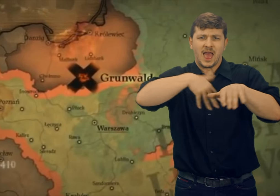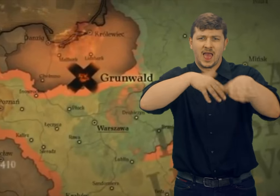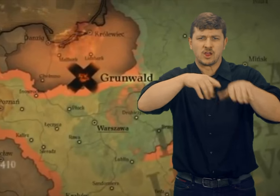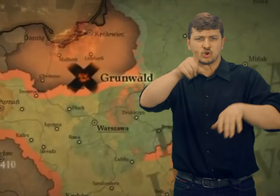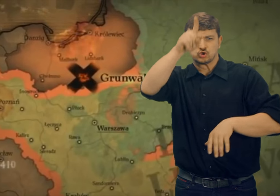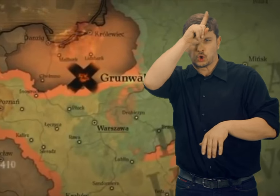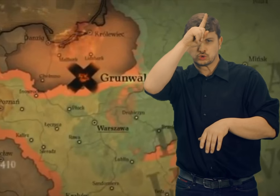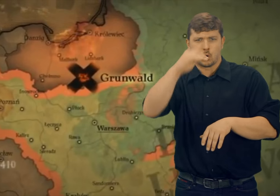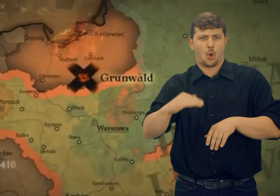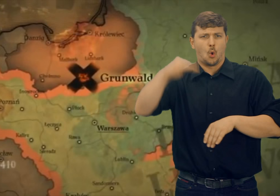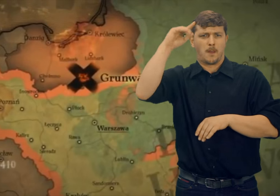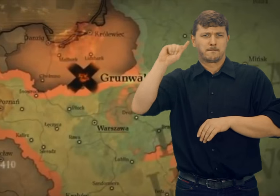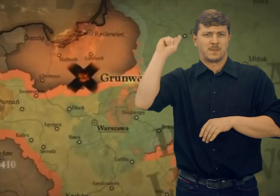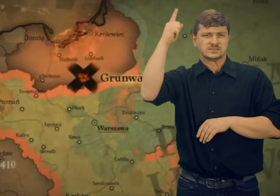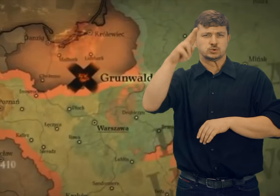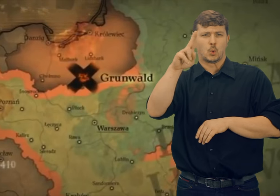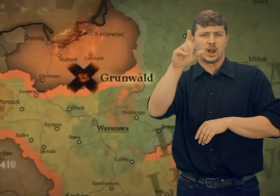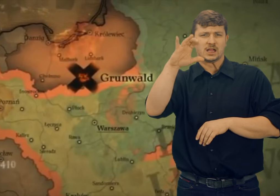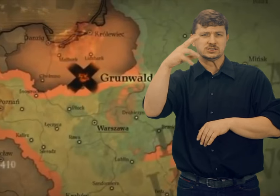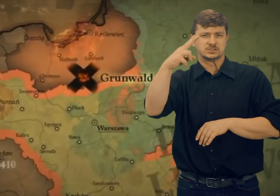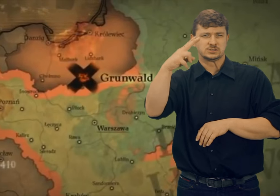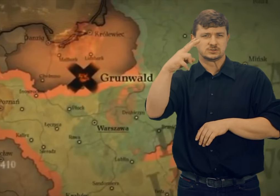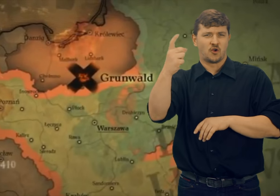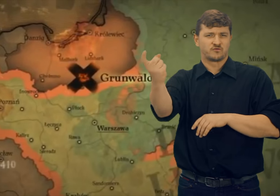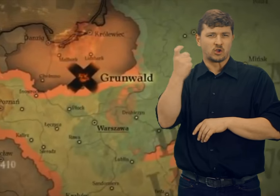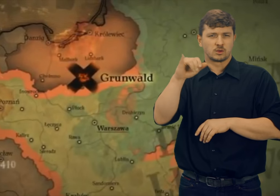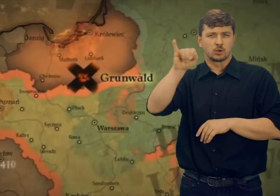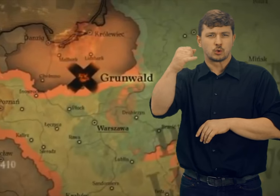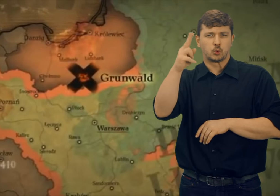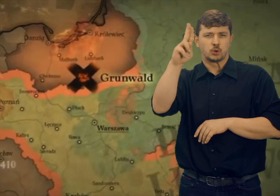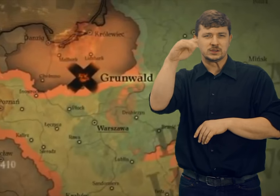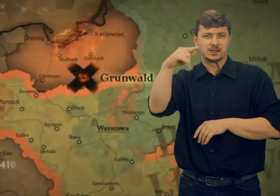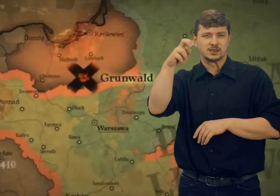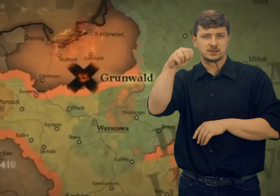Das Heer des deutschen Großmeisters ULRICH VON JUNGINGEN ...